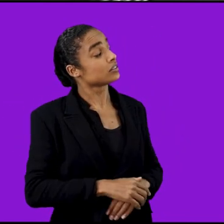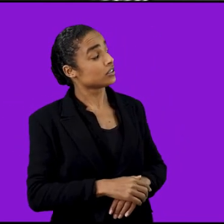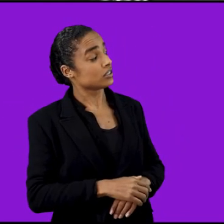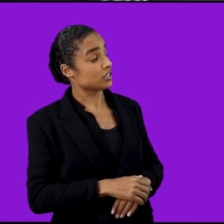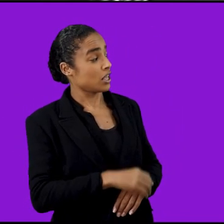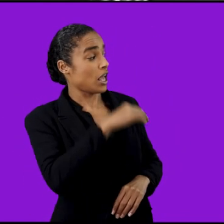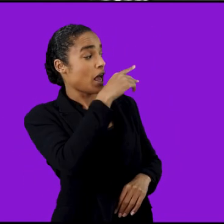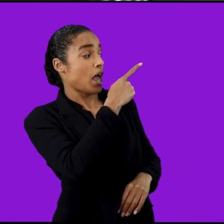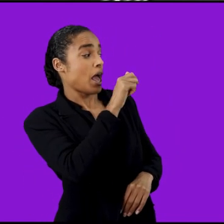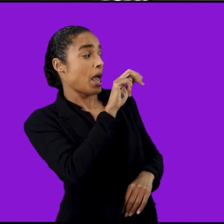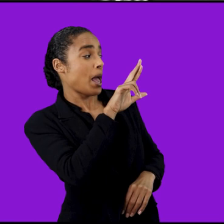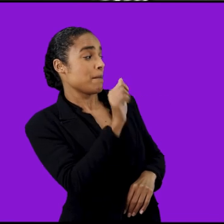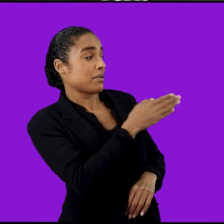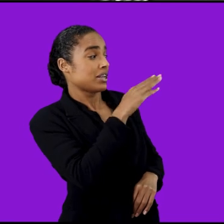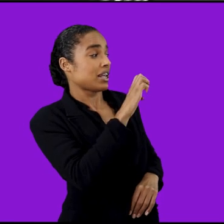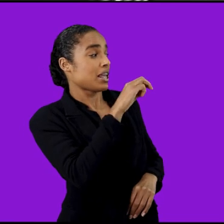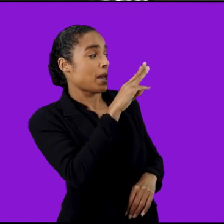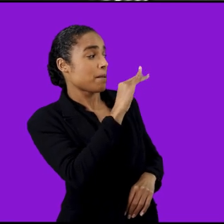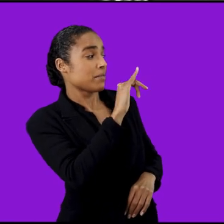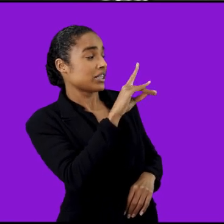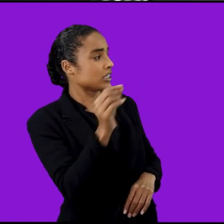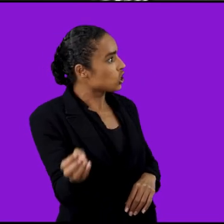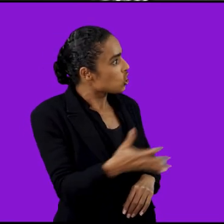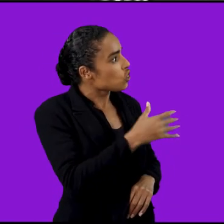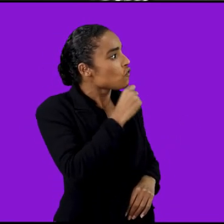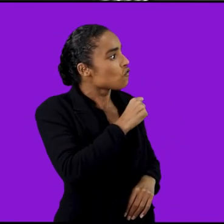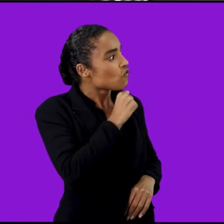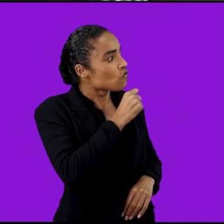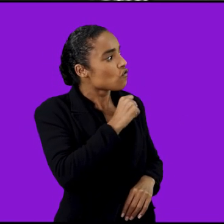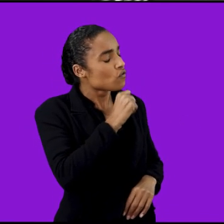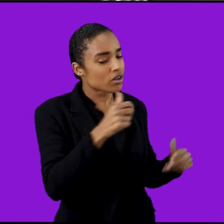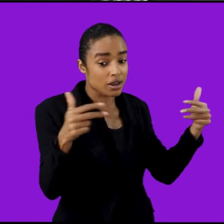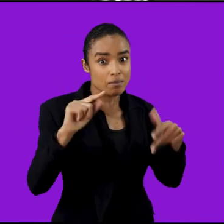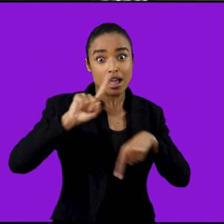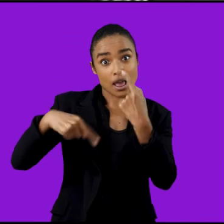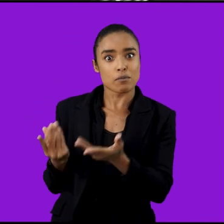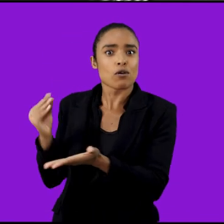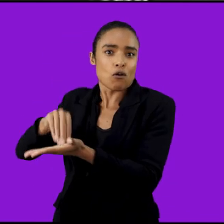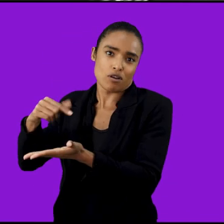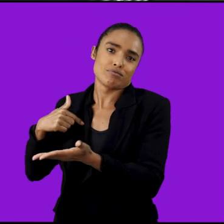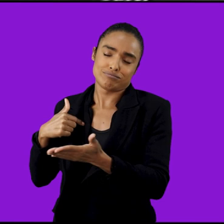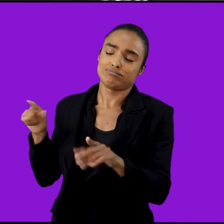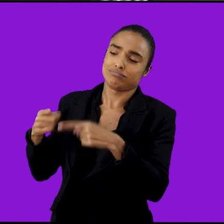escreveu assim: “Para Emicida, o novo Nego Veio”. Ai, que maravilhoso Depois eu pus até no nome de uma música.